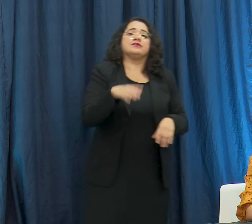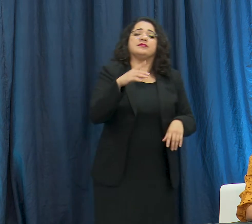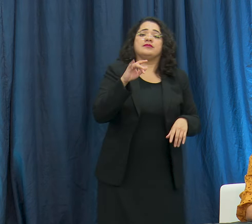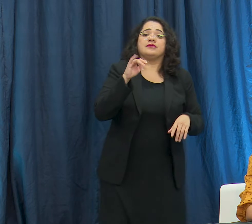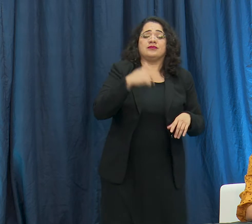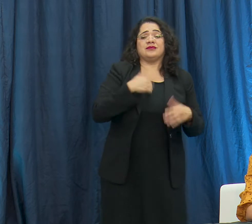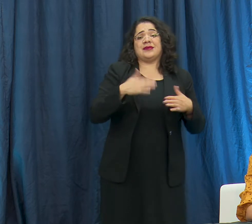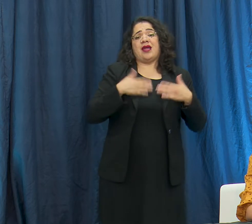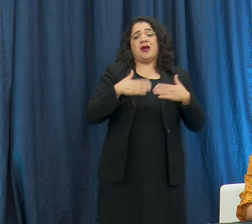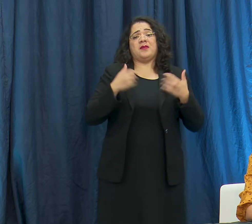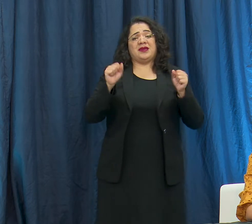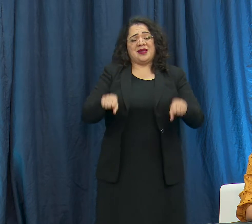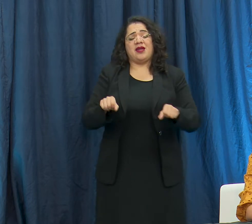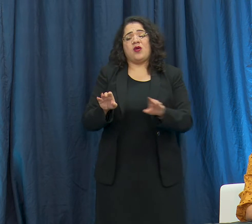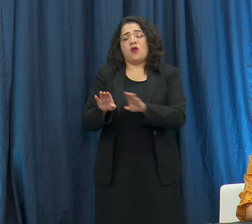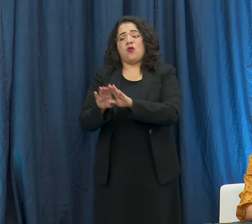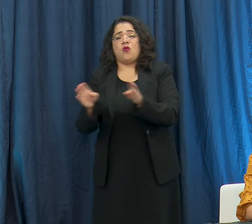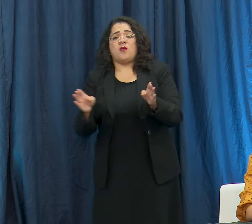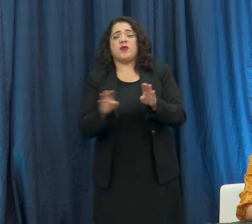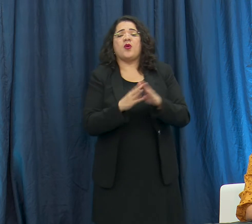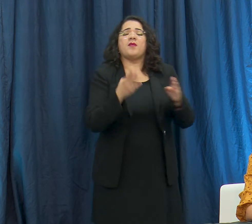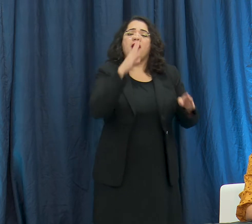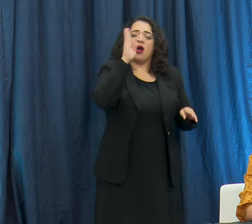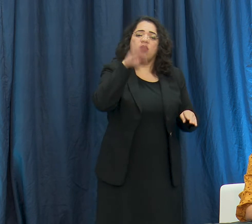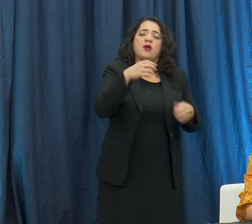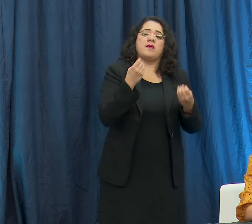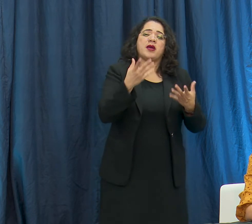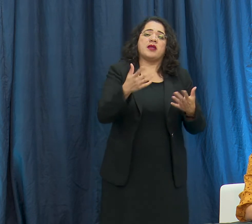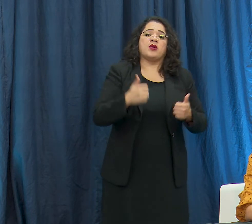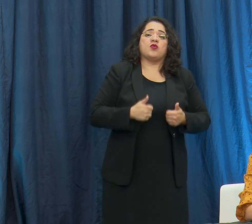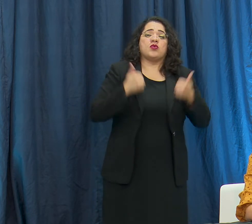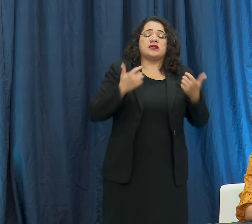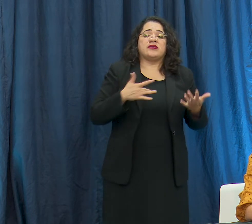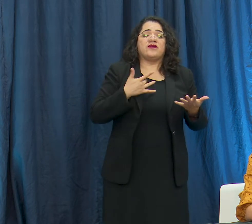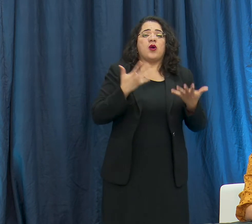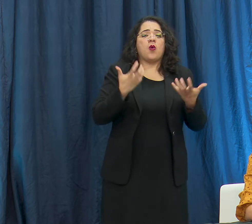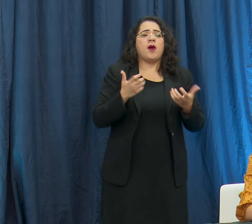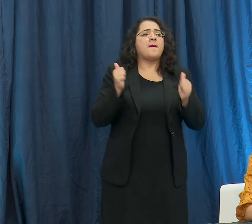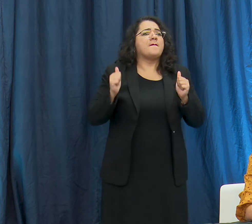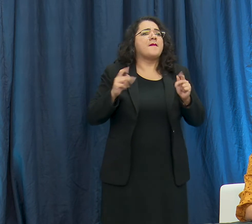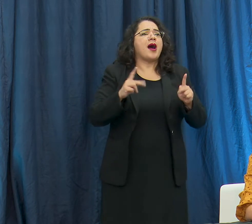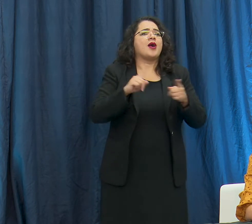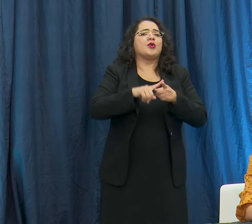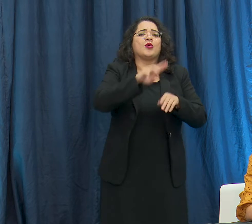residentes quiero recorder lays que esto es el primero de muchos Paso's que vamos